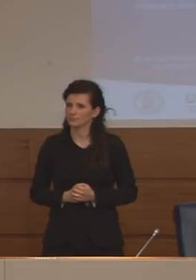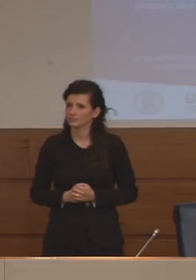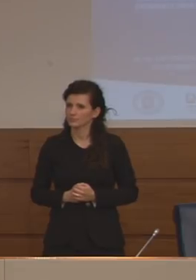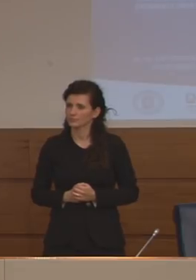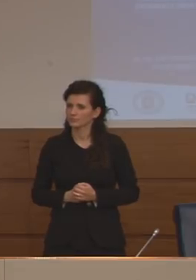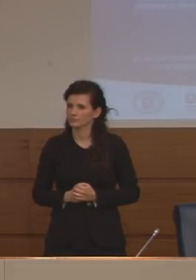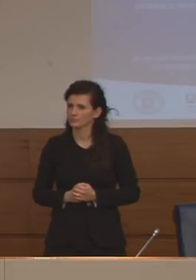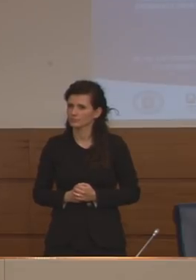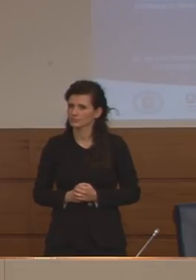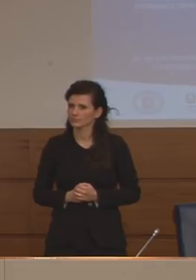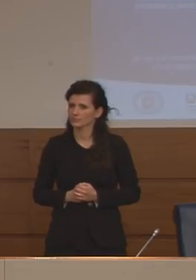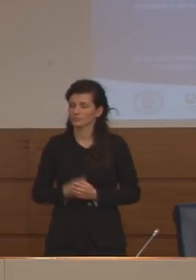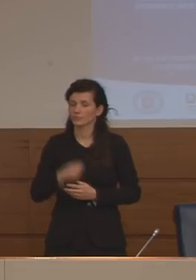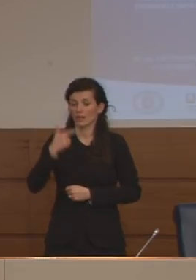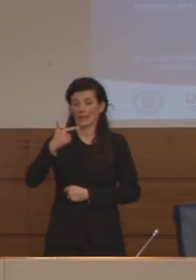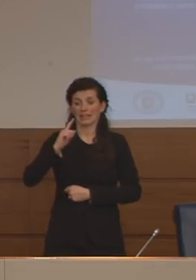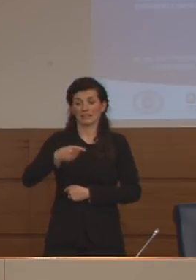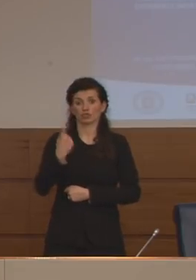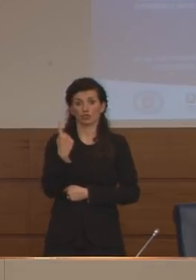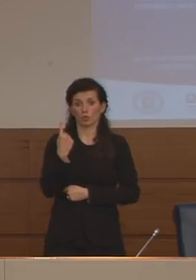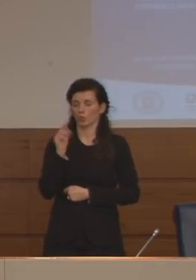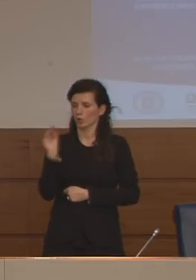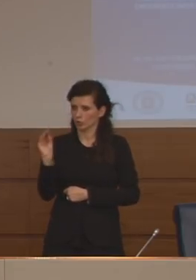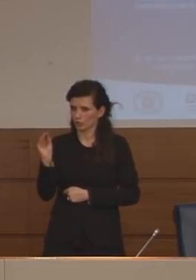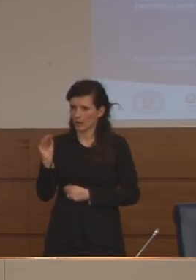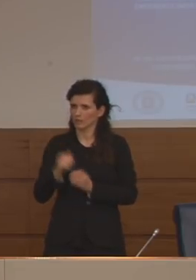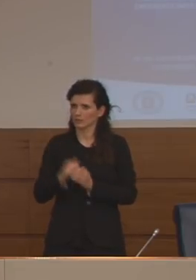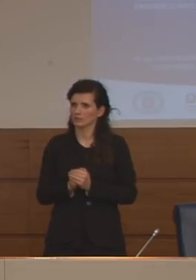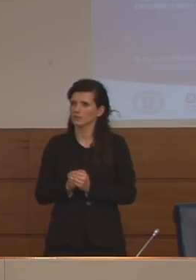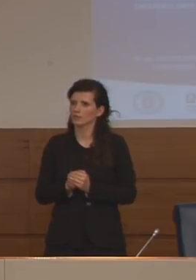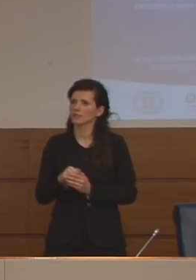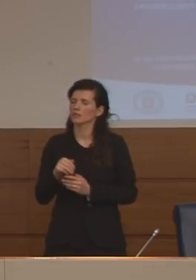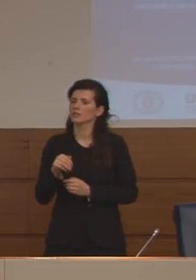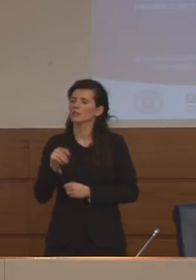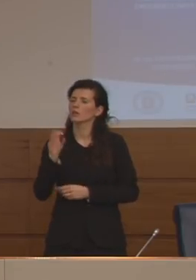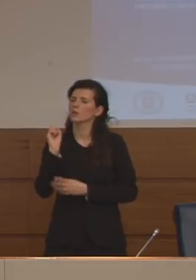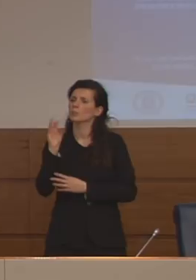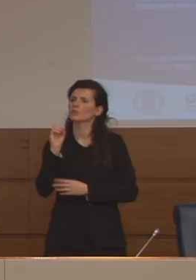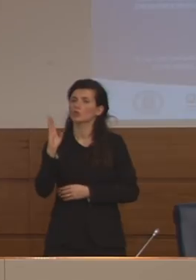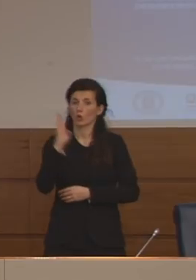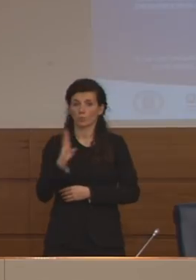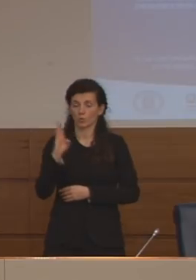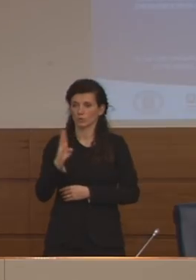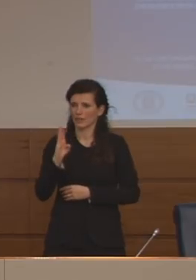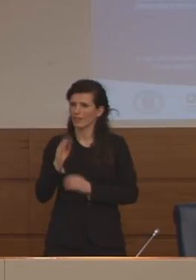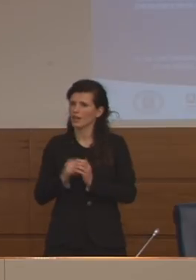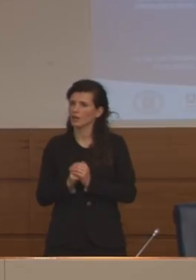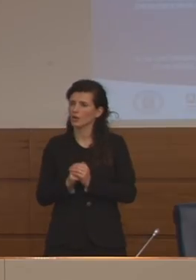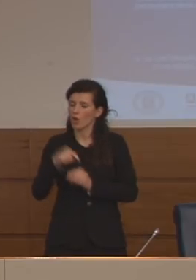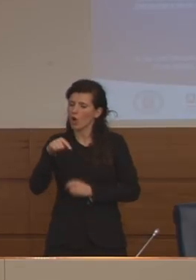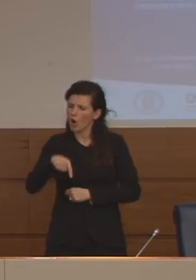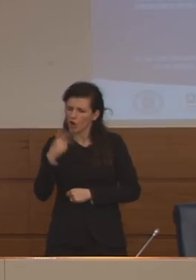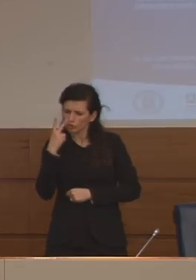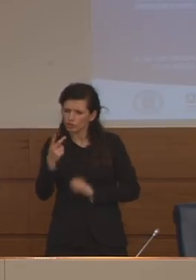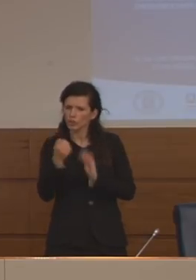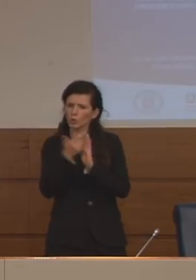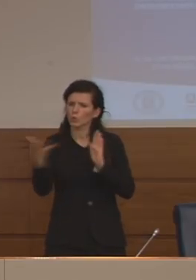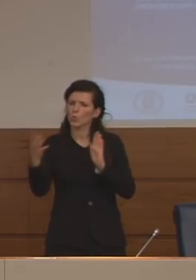Giorgia Cardinaletti, Tg1. Una domanda per il Professor Brusaferro. Oggi vediamo il numero dei decessi,